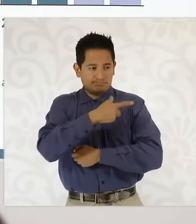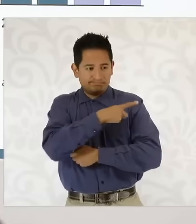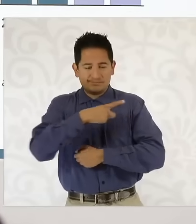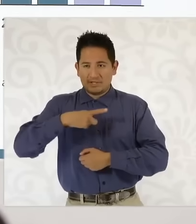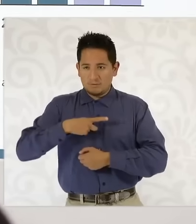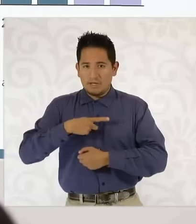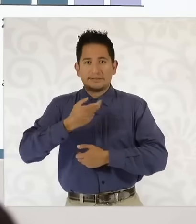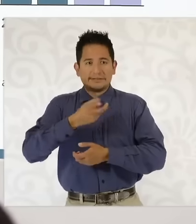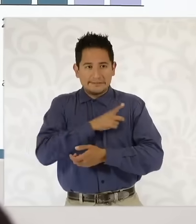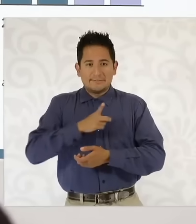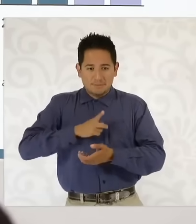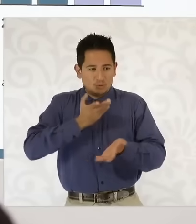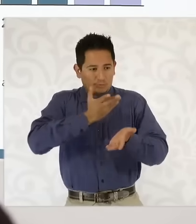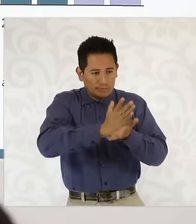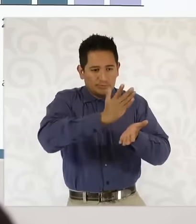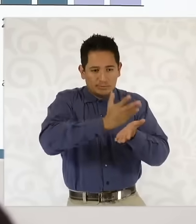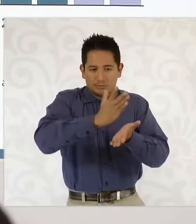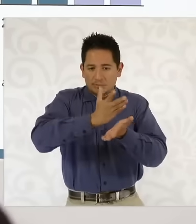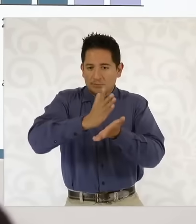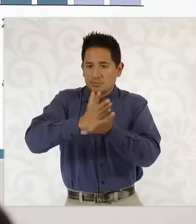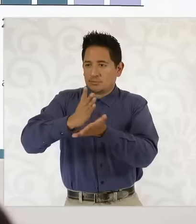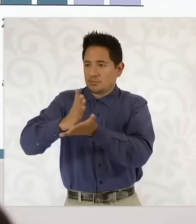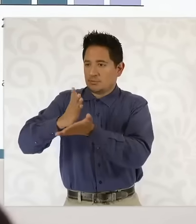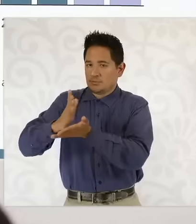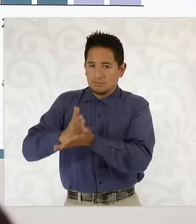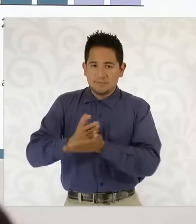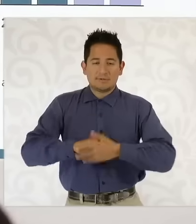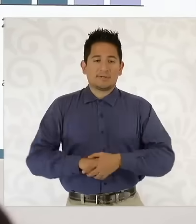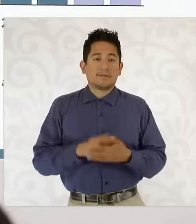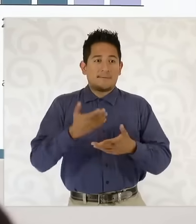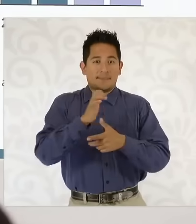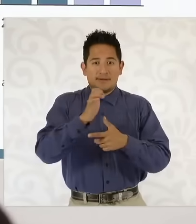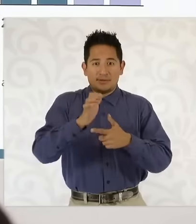parte del capital y otra parte de los intereses. Entonces, el problema es que cuando tienes una